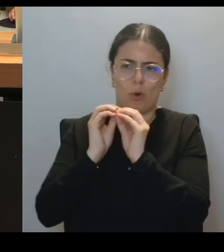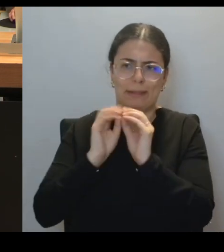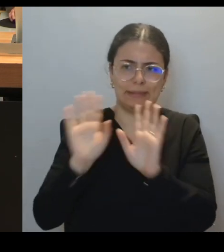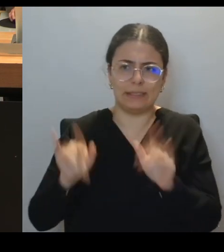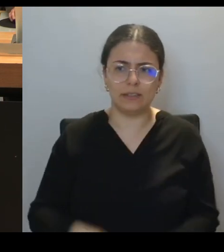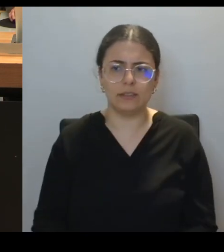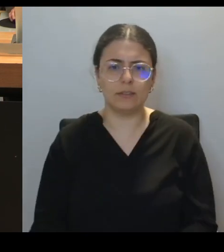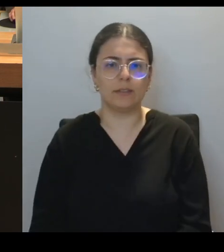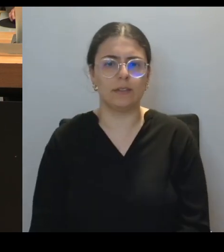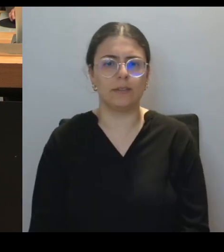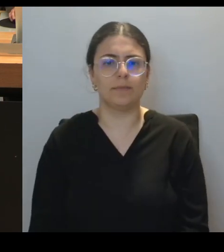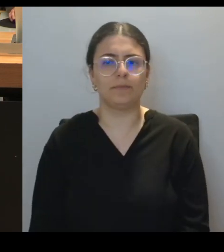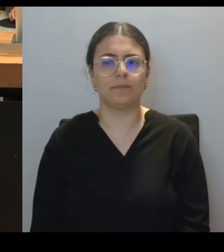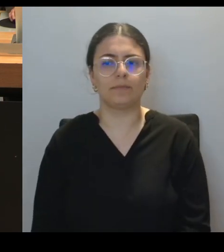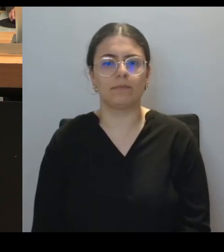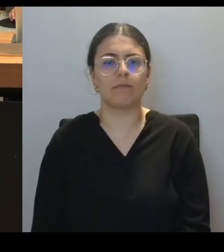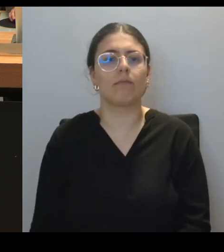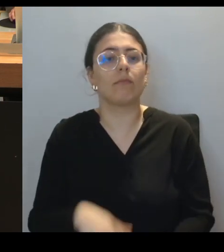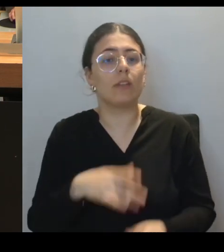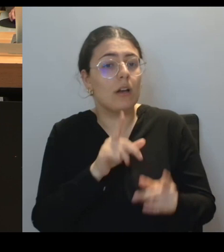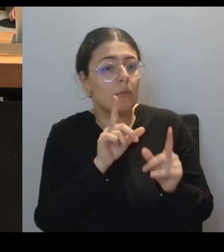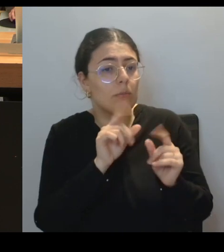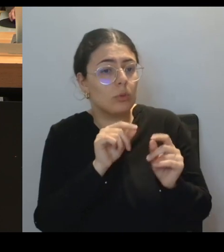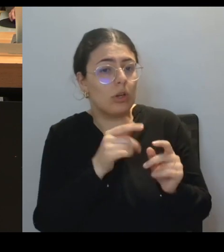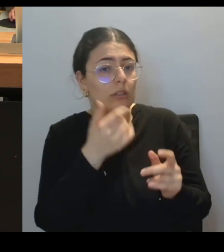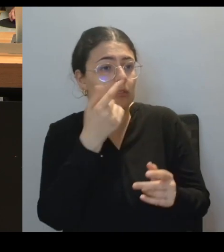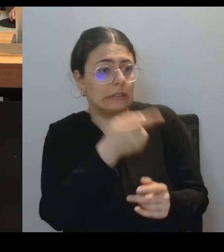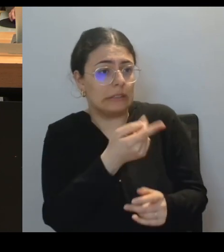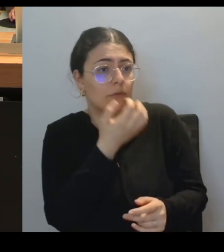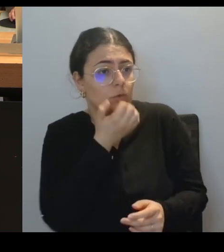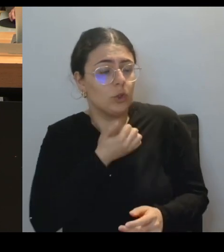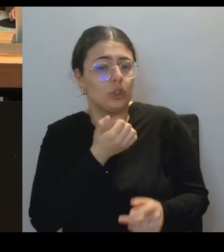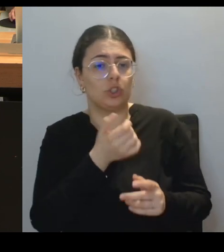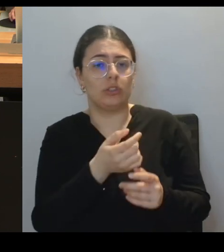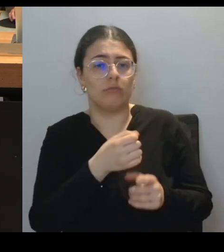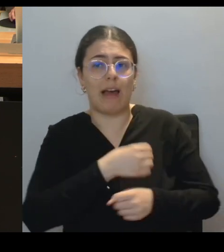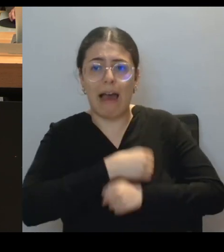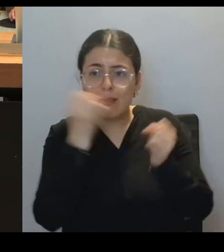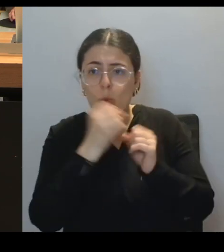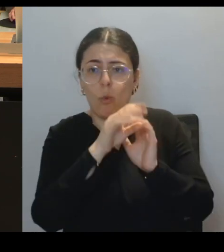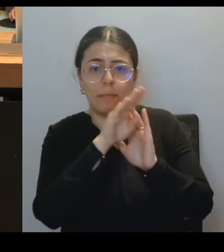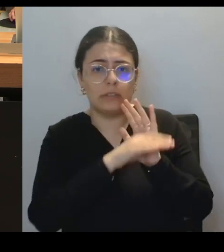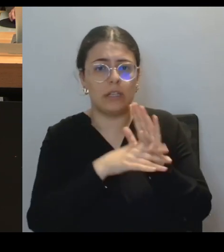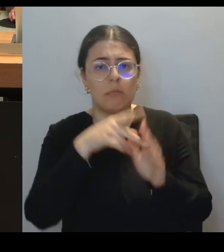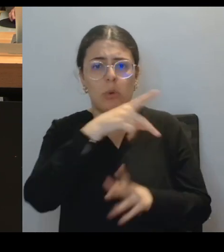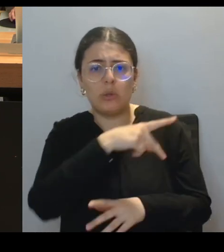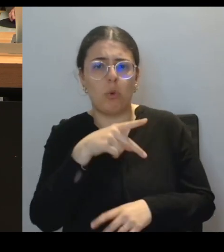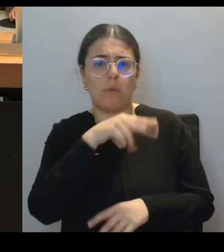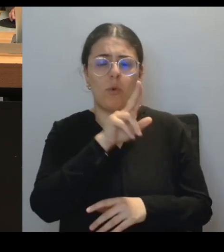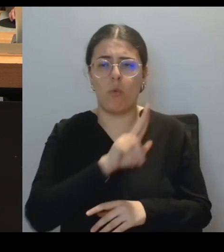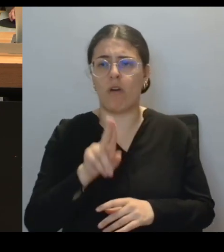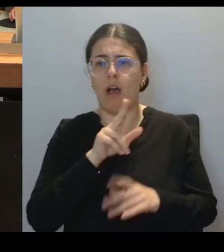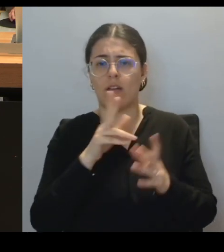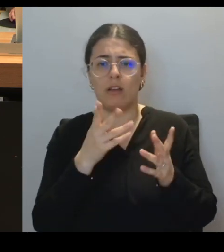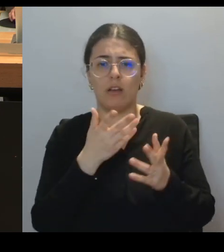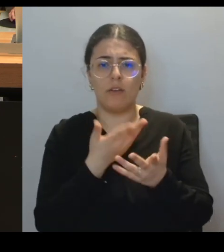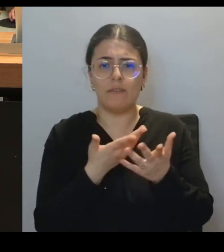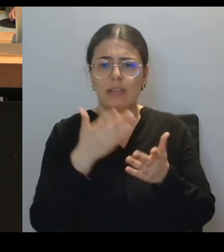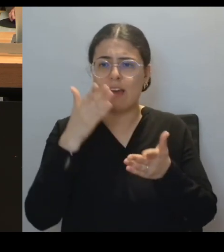Sie wollen weiter spaltbare Stoffe aus Plutonium, Uran ohne Klärung der Endlagerung, ohne Klärung der Sicherheitsrisiken wieder in